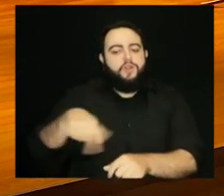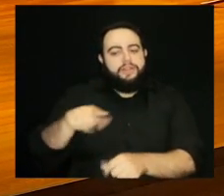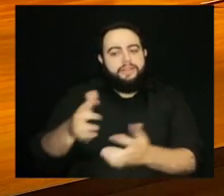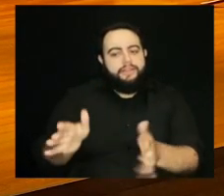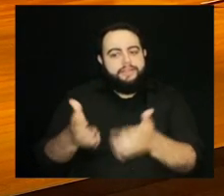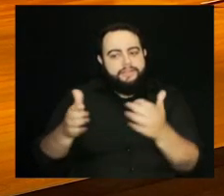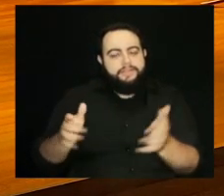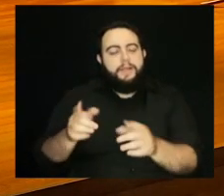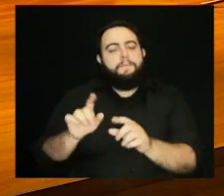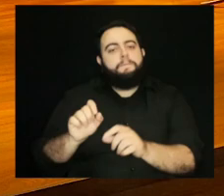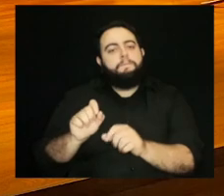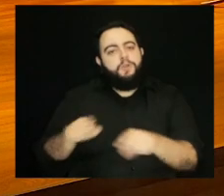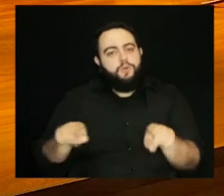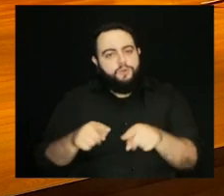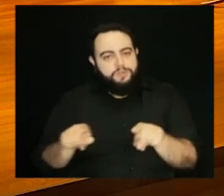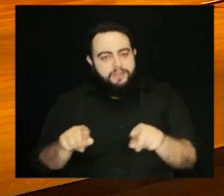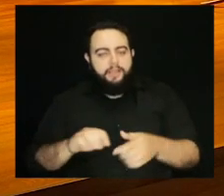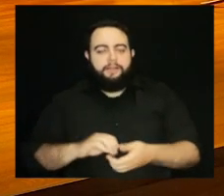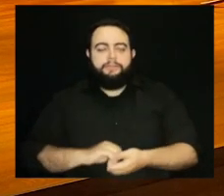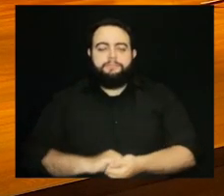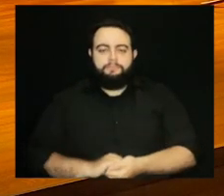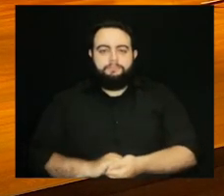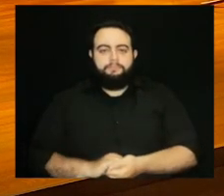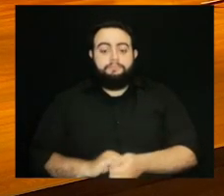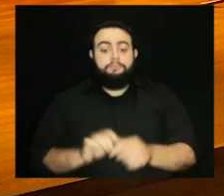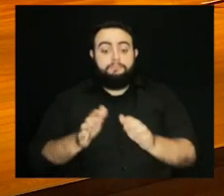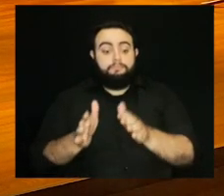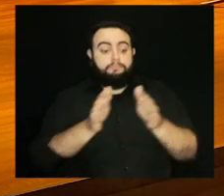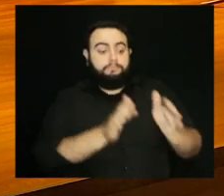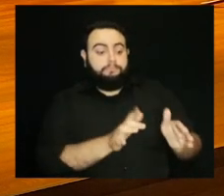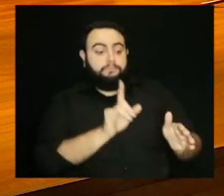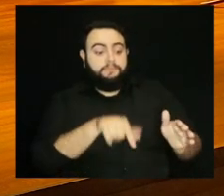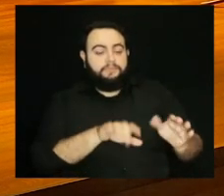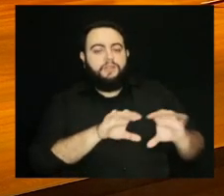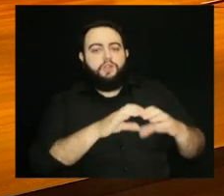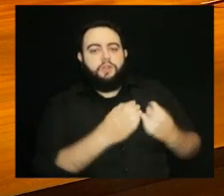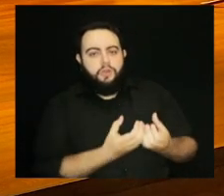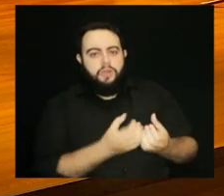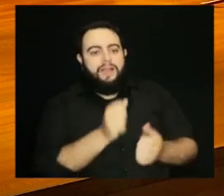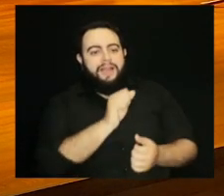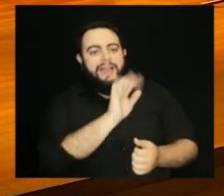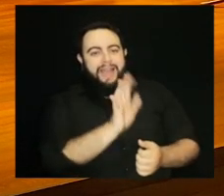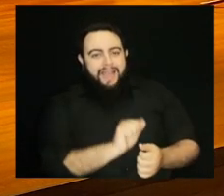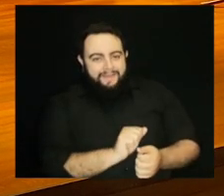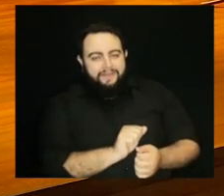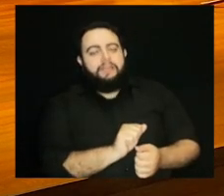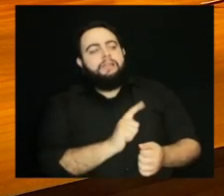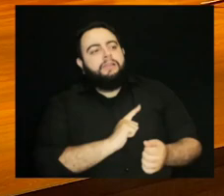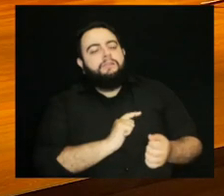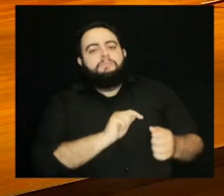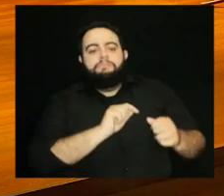colônia africana com gente vinda das mais diferentes culturas africanas. Por essa época